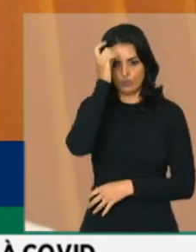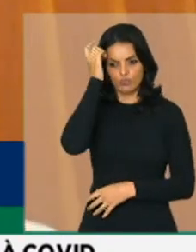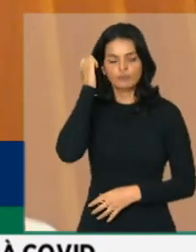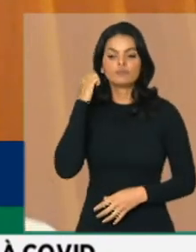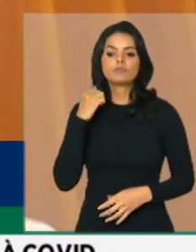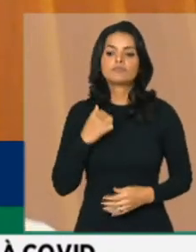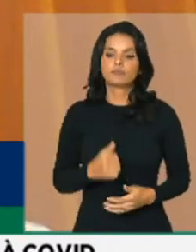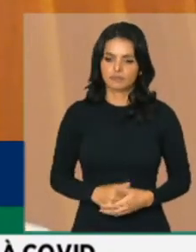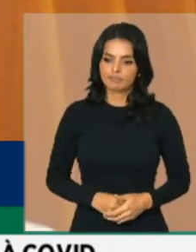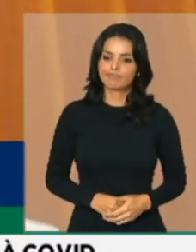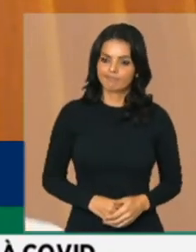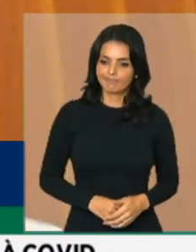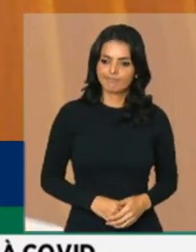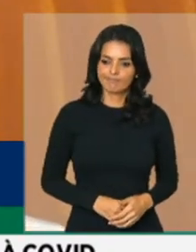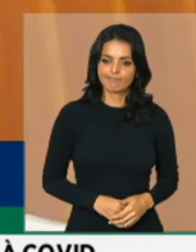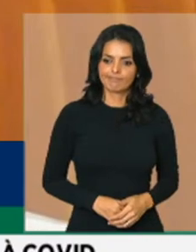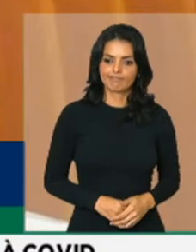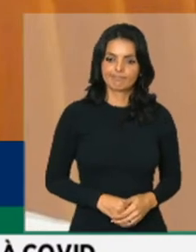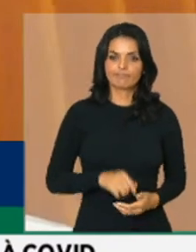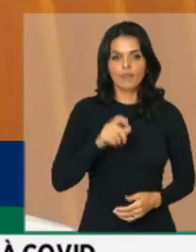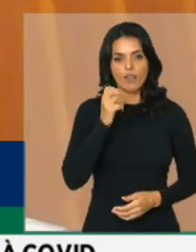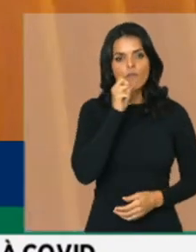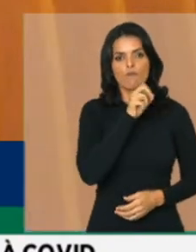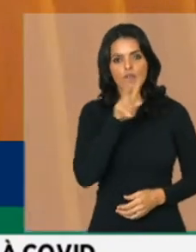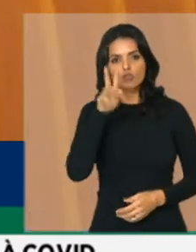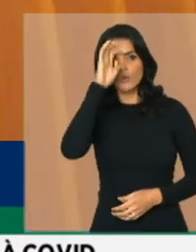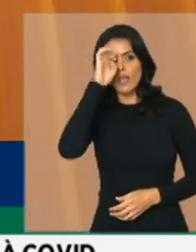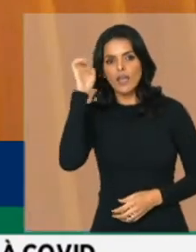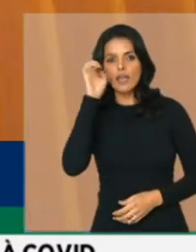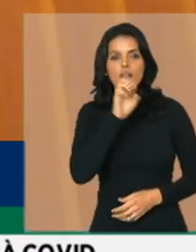MAS JÁ DEVERIA TER EM TORNO DE 150 MILHÕES DE DOSES APLICADAS E DEVERIA ESTAR EM